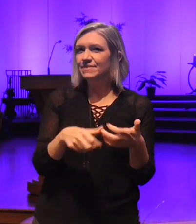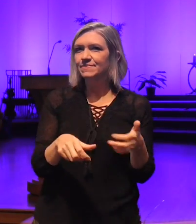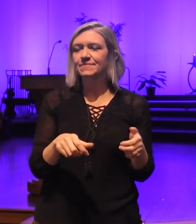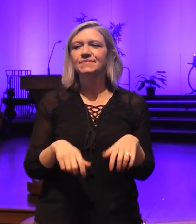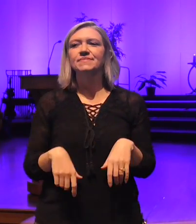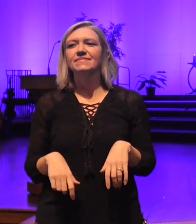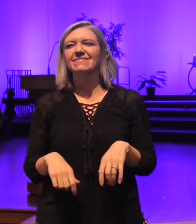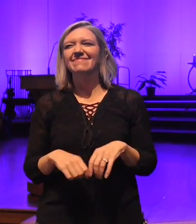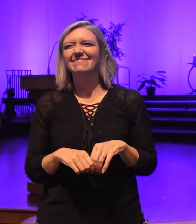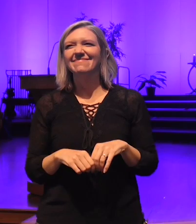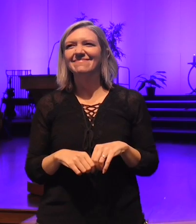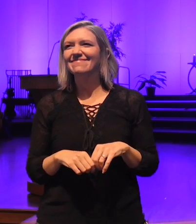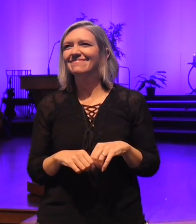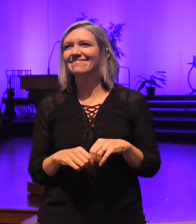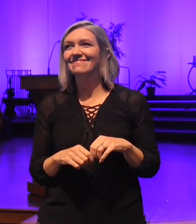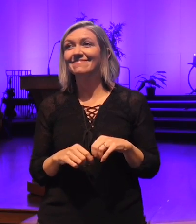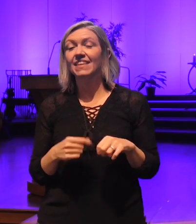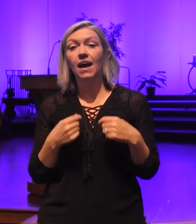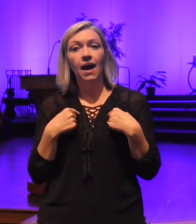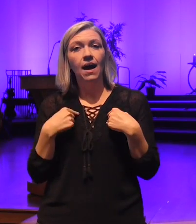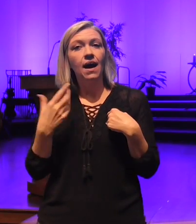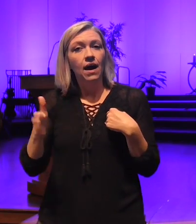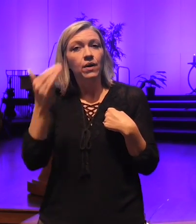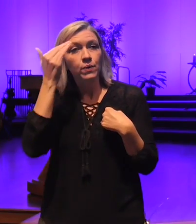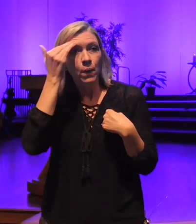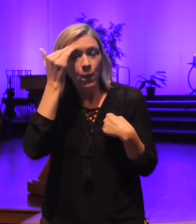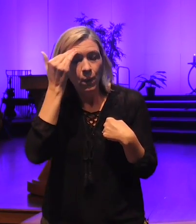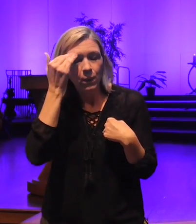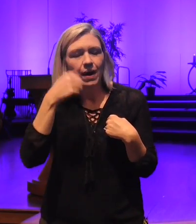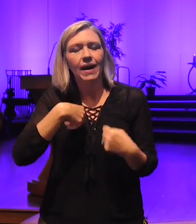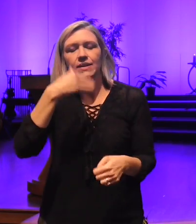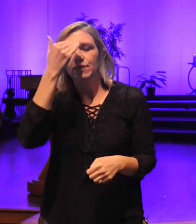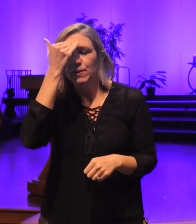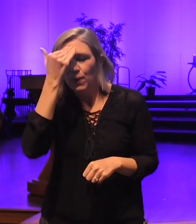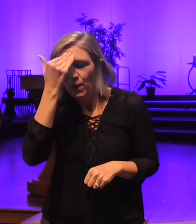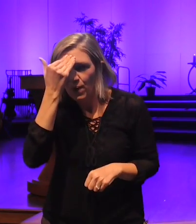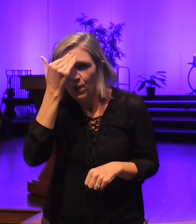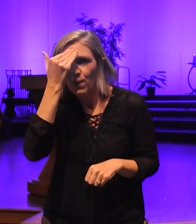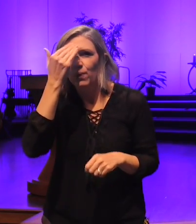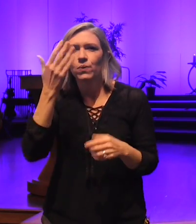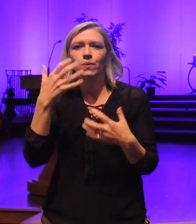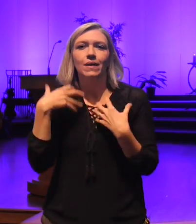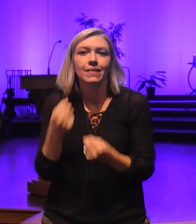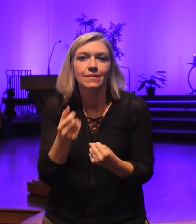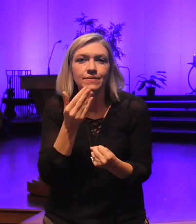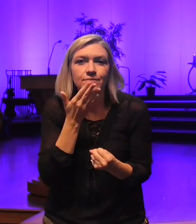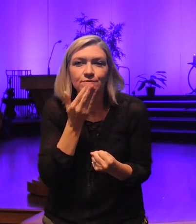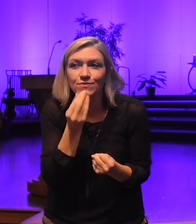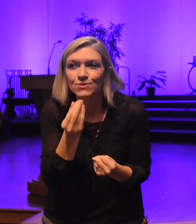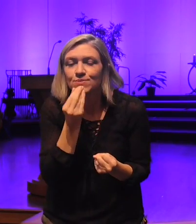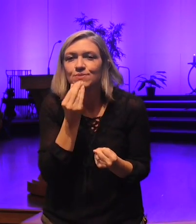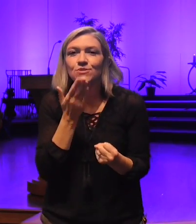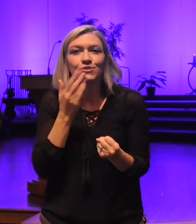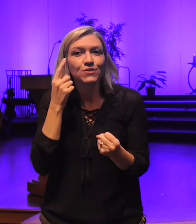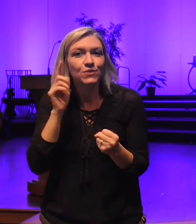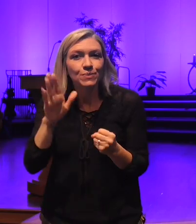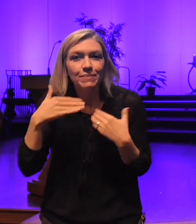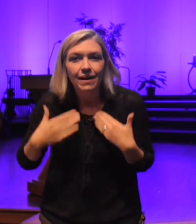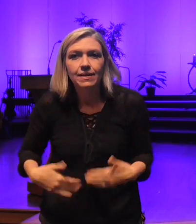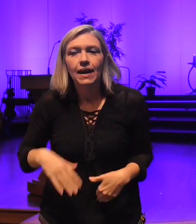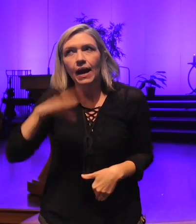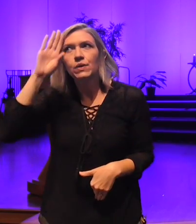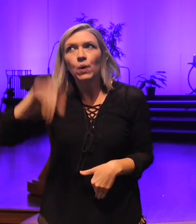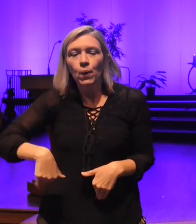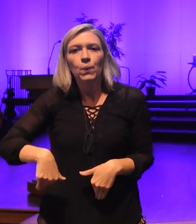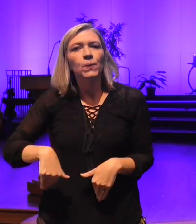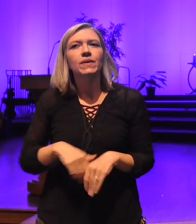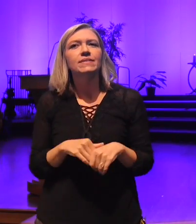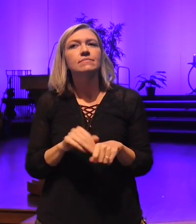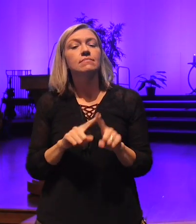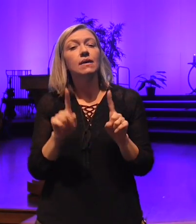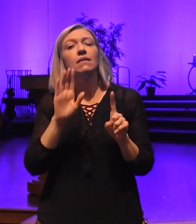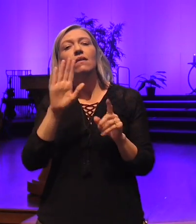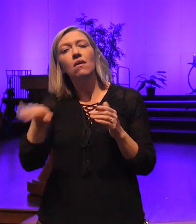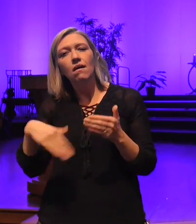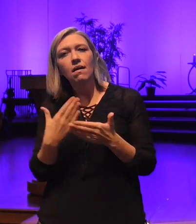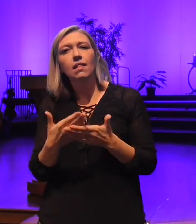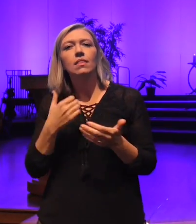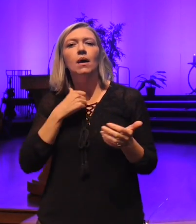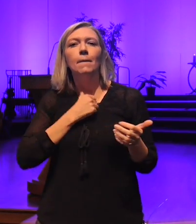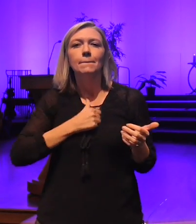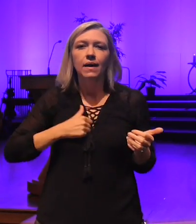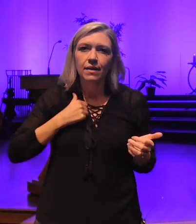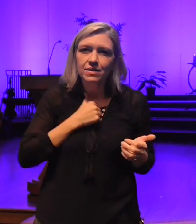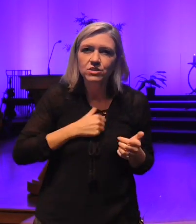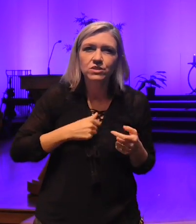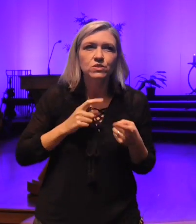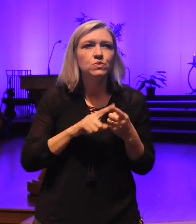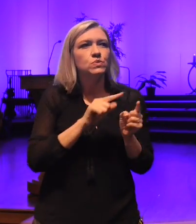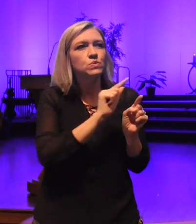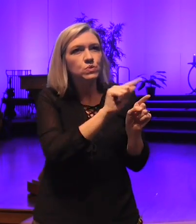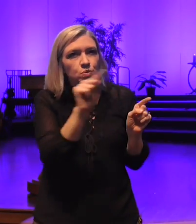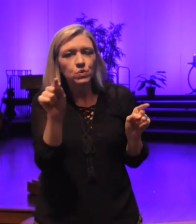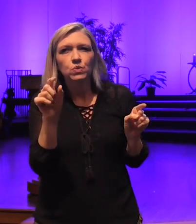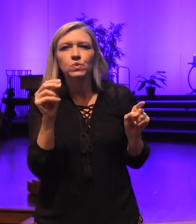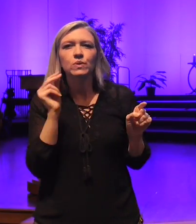no ahora. Lo sé, sé que es bueno para ustedes. Cielo, lo sé y con todas mis disculpas a ustedes, nutricionistas